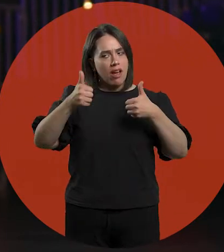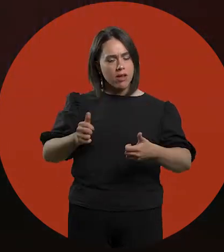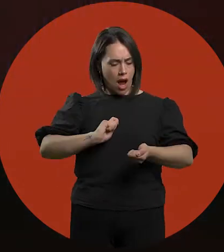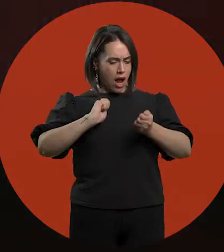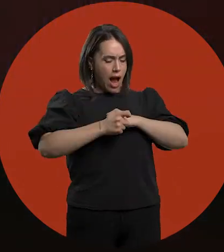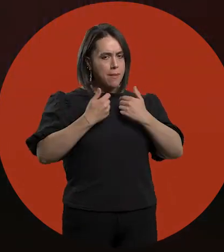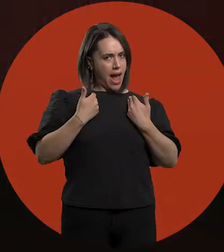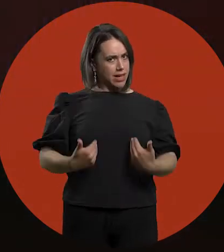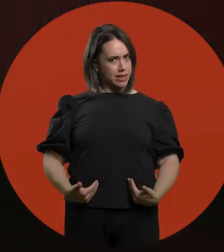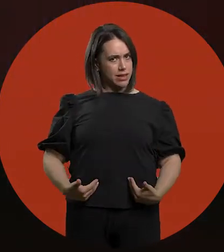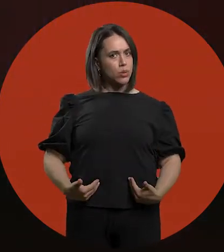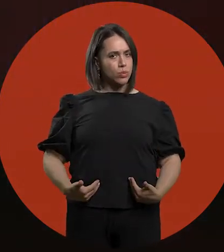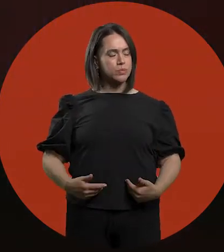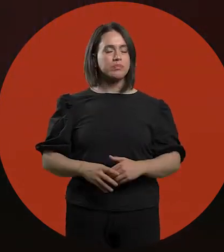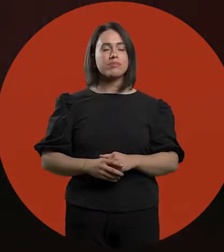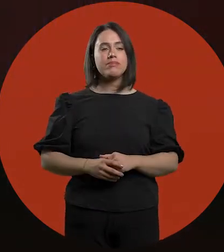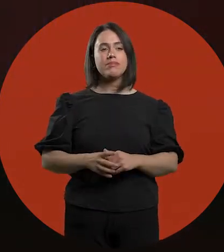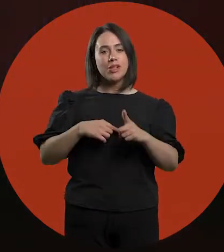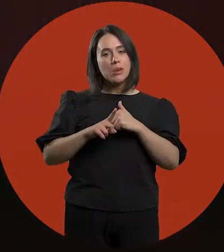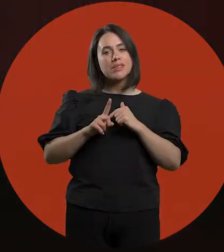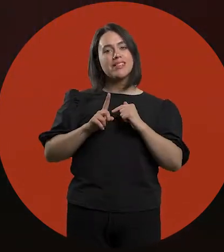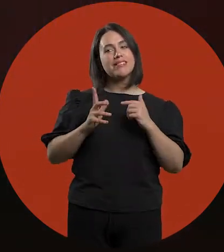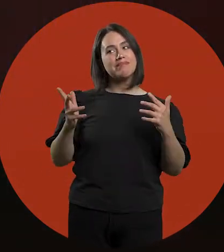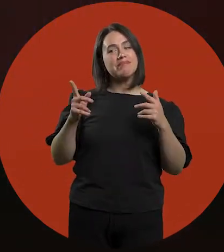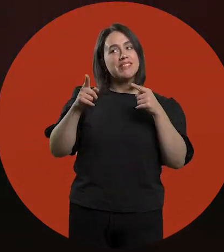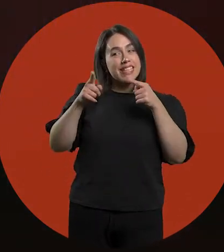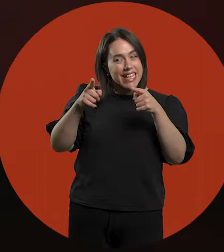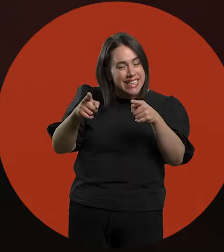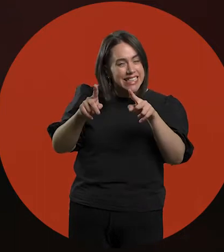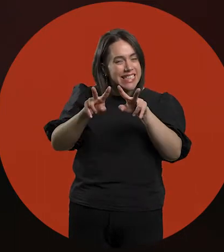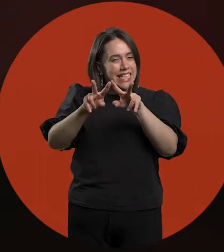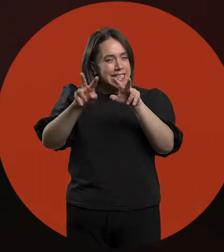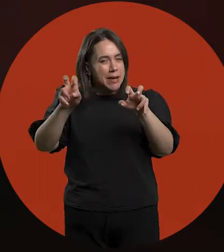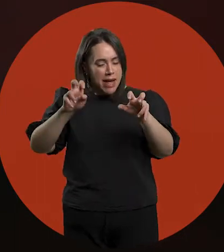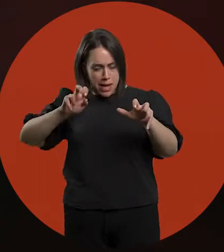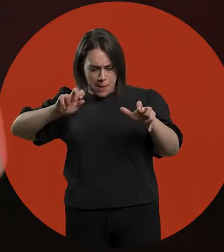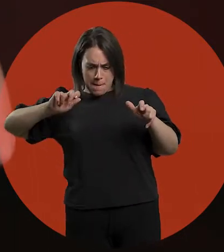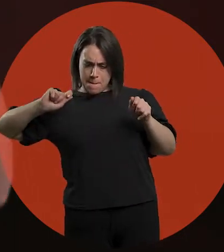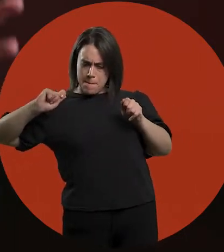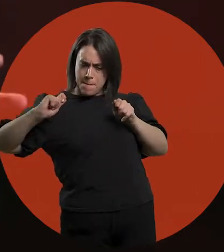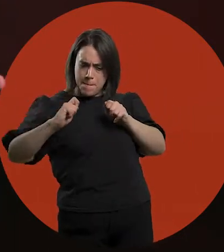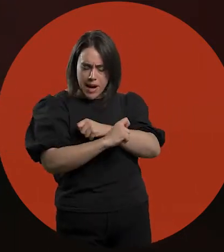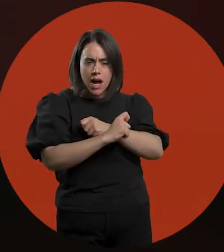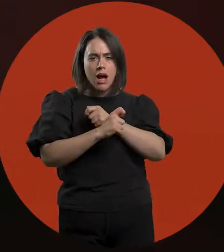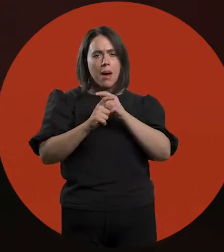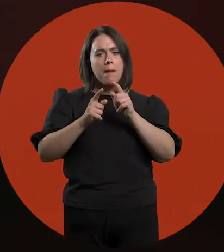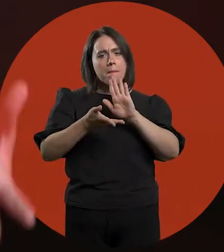Entonces, también esa parte de cambio, de centrar la cabeza.